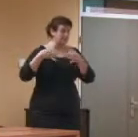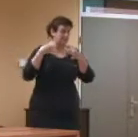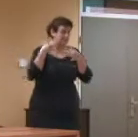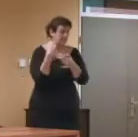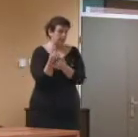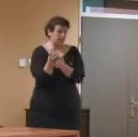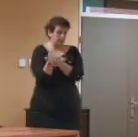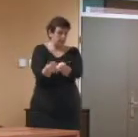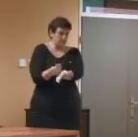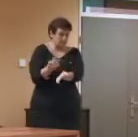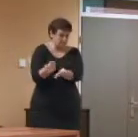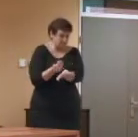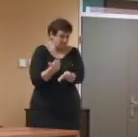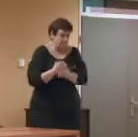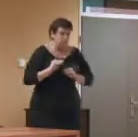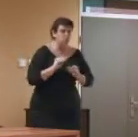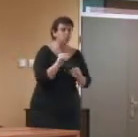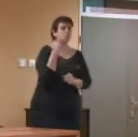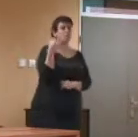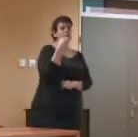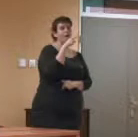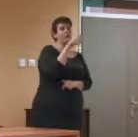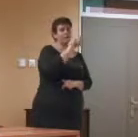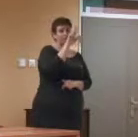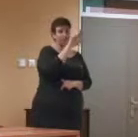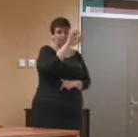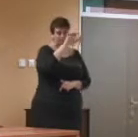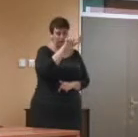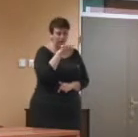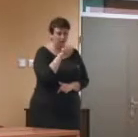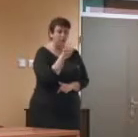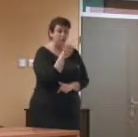hizo Esperanza Aguirre presidenta de la Comunidad de Madrid, y que son socios de Luís Bárcenas